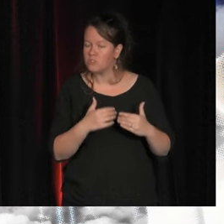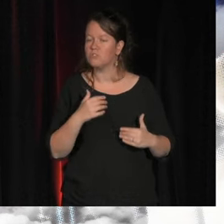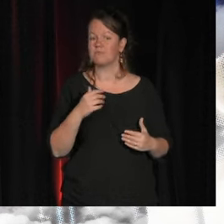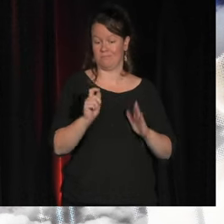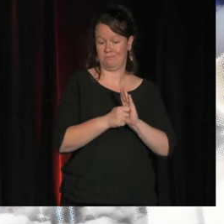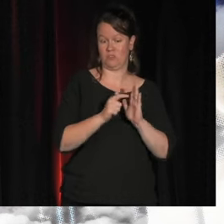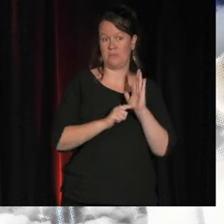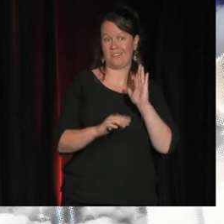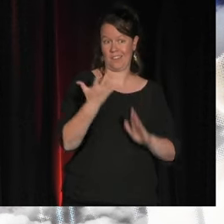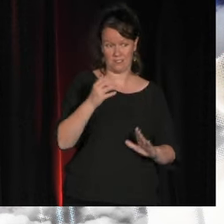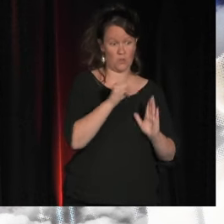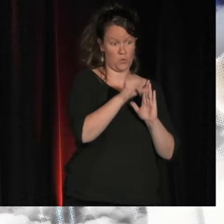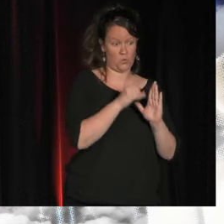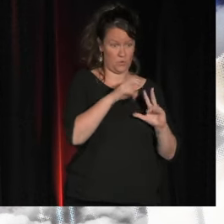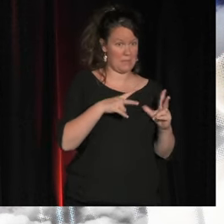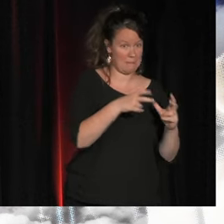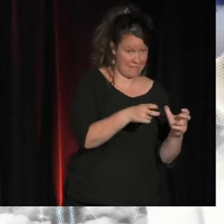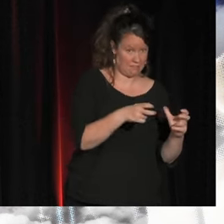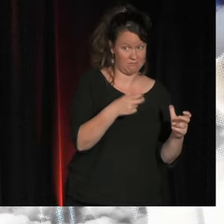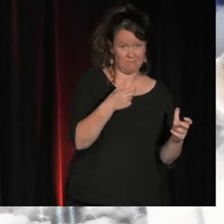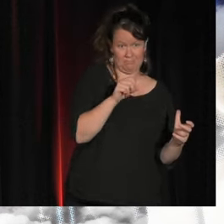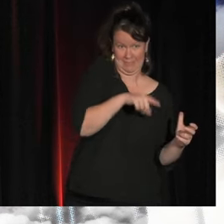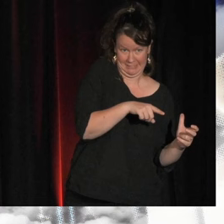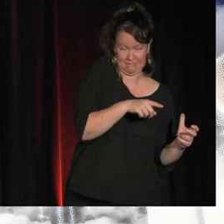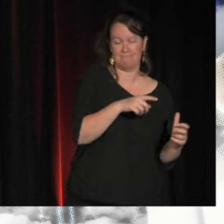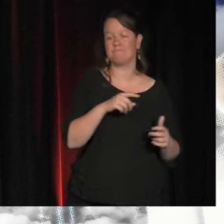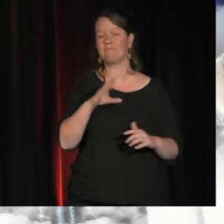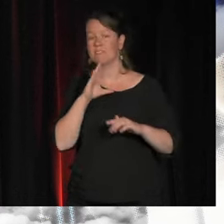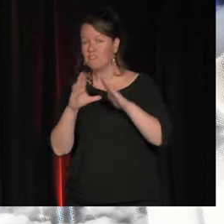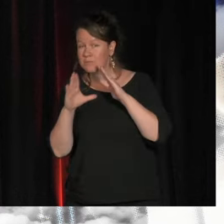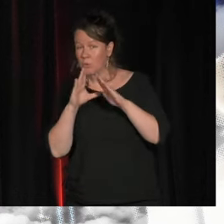en 2015, YouTube Gaming. Il y a eu, je regarde les notes, Facebook a fait un deal en 2016